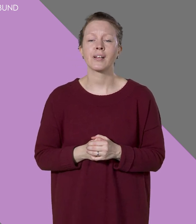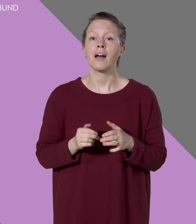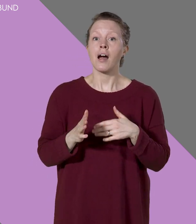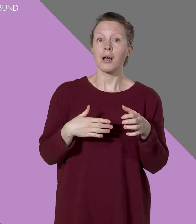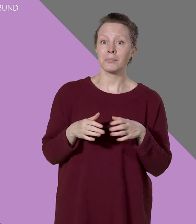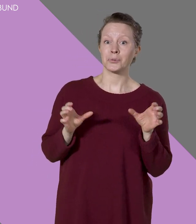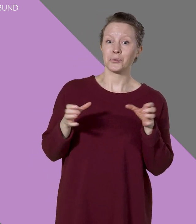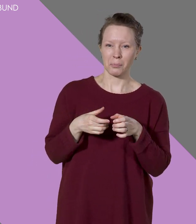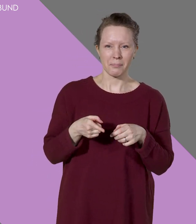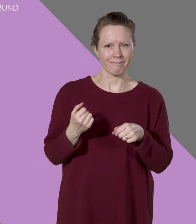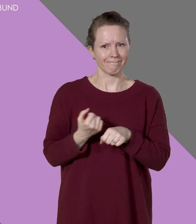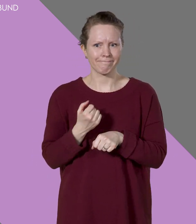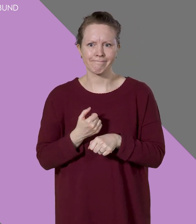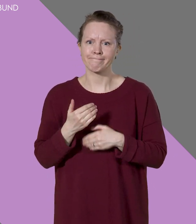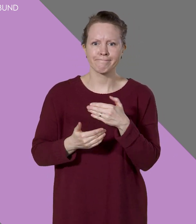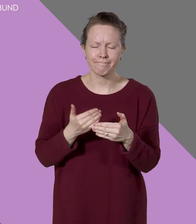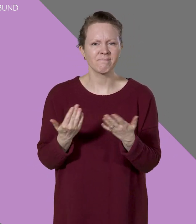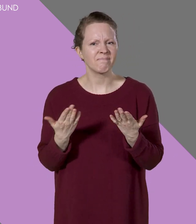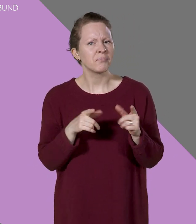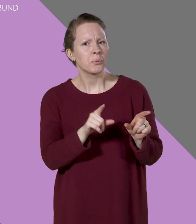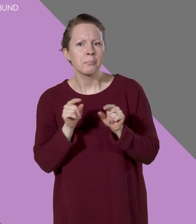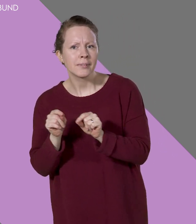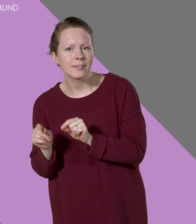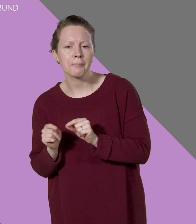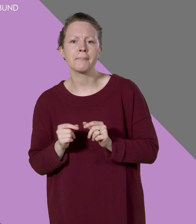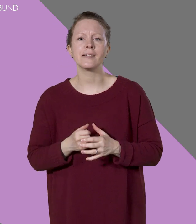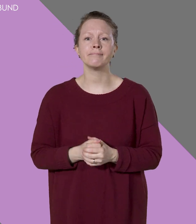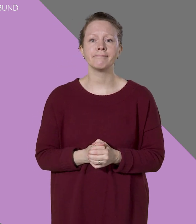Vad allt måste man beakta i arbetsgruppens arbete?